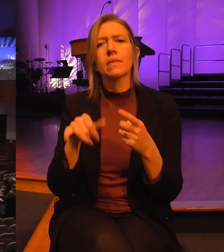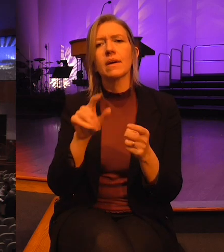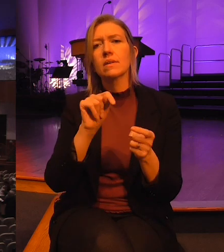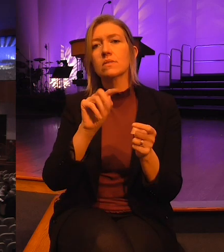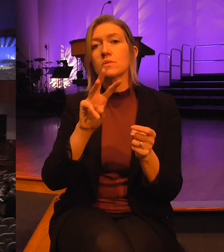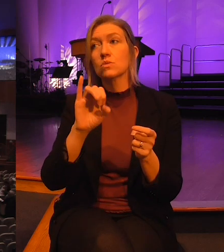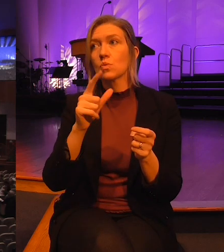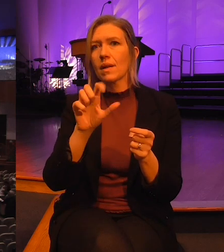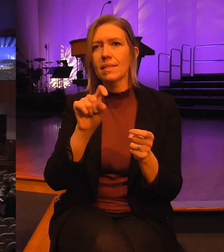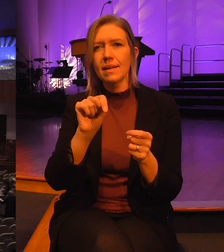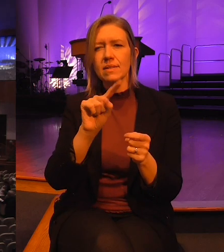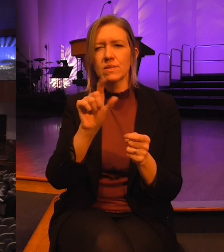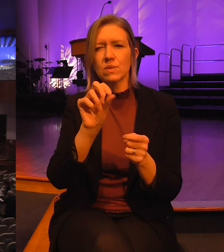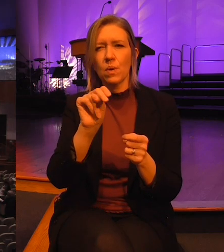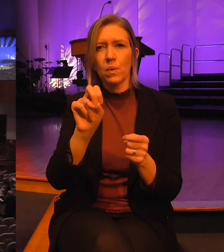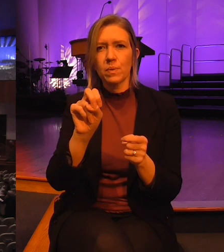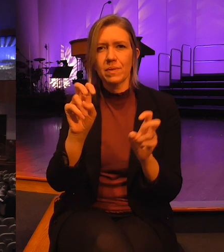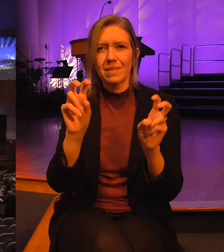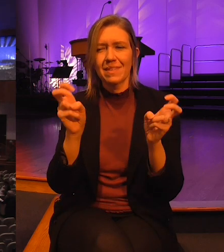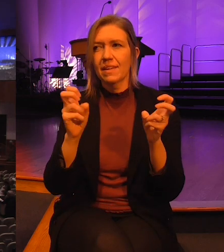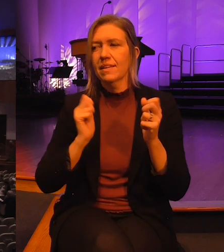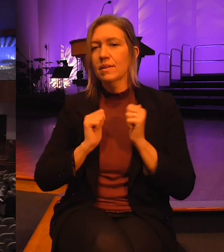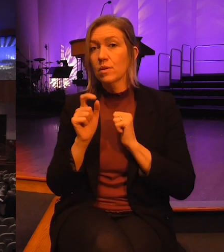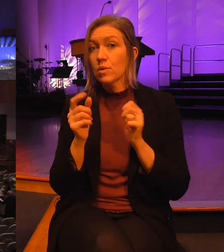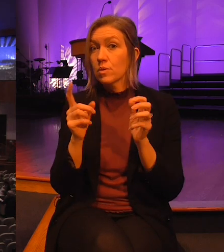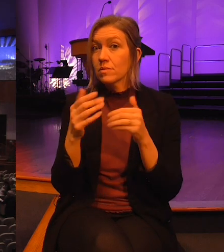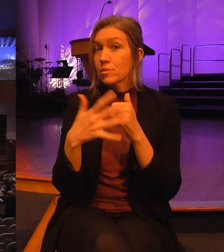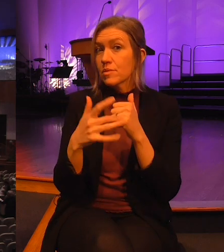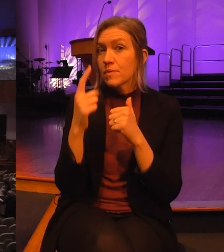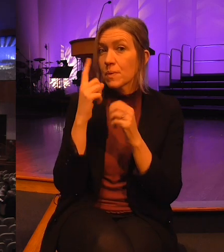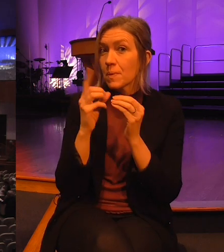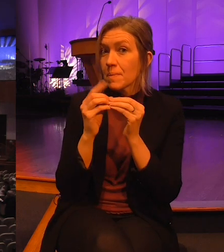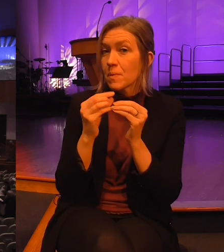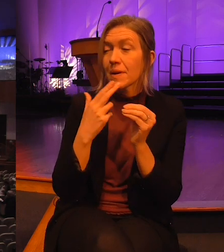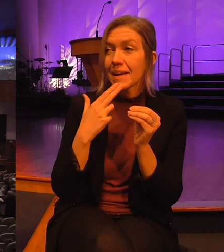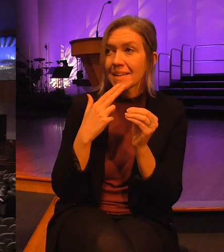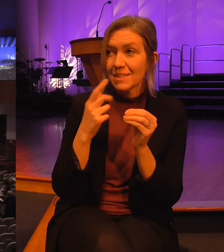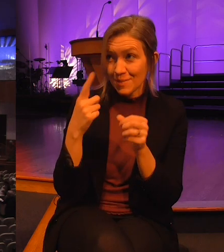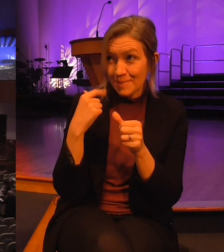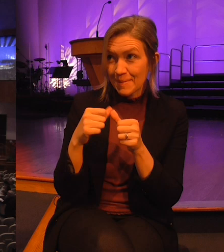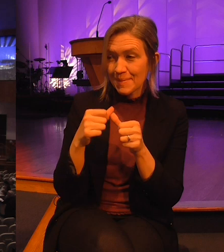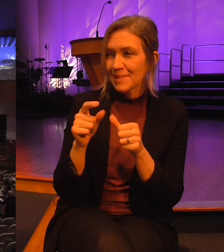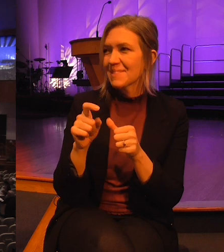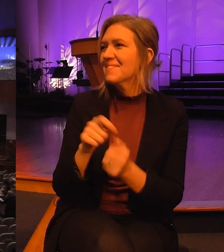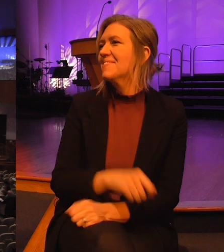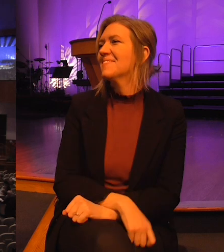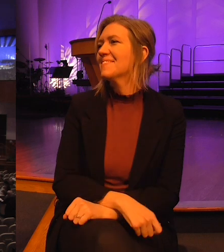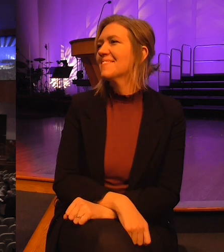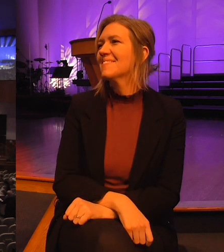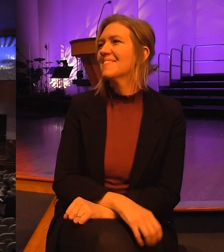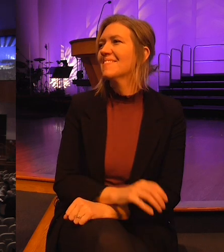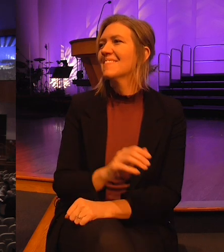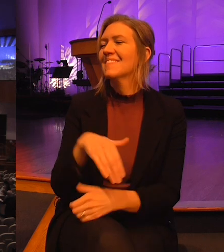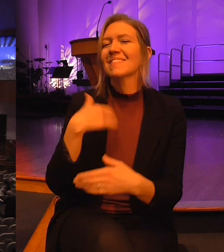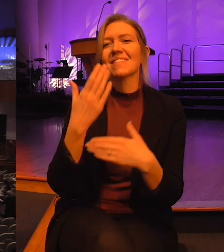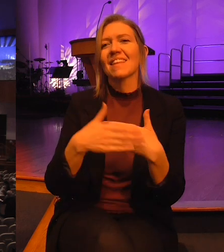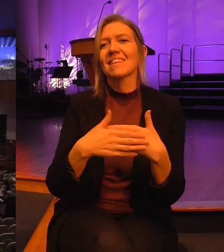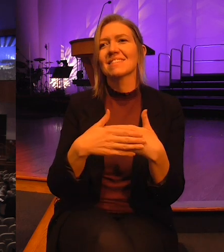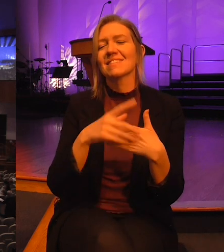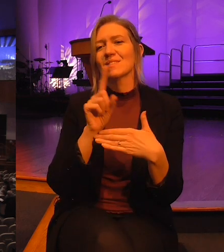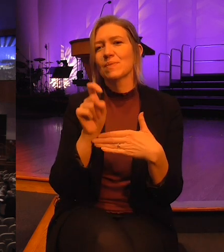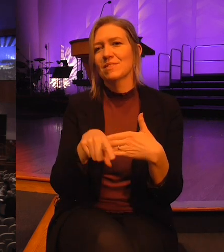acuerdas? Bien, la siguiente pregunta